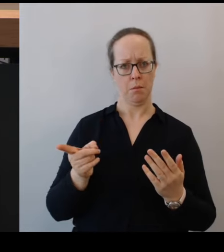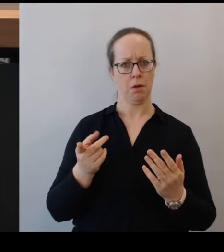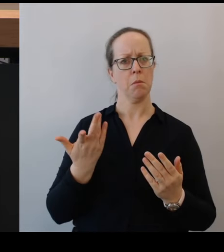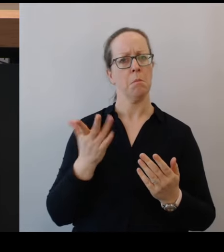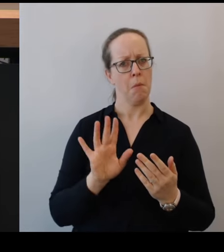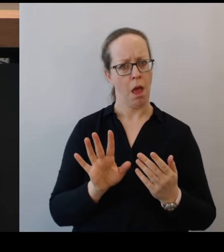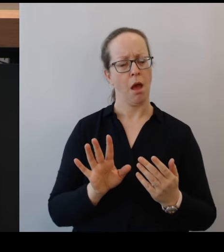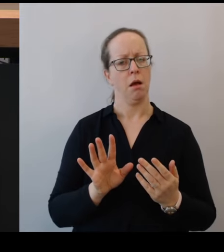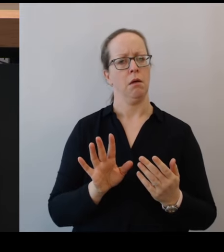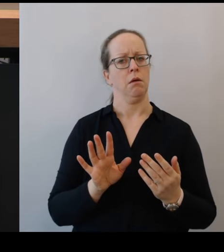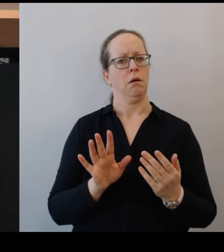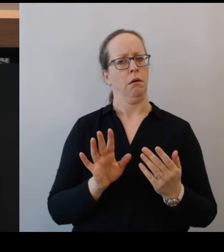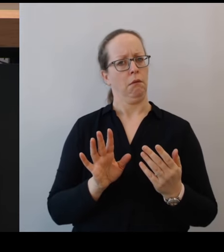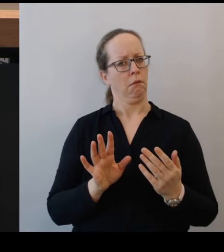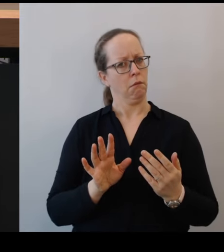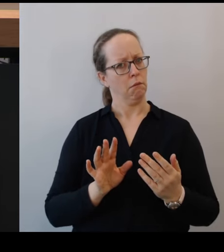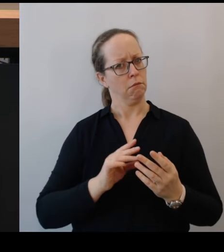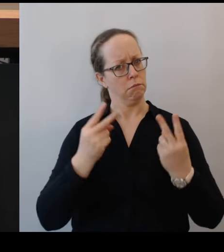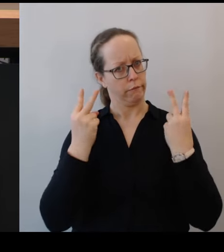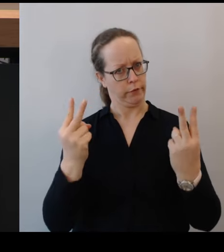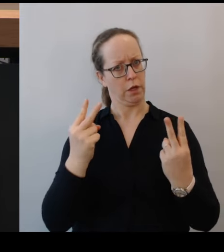neuen Verträgen verboten werden soll.